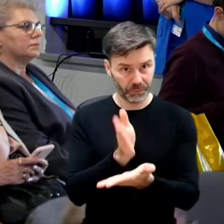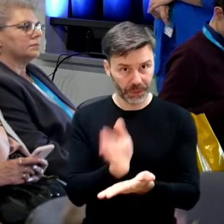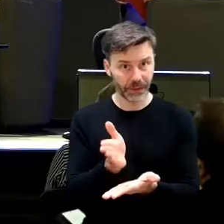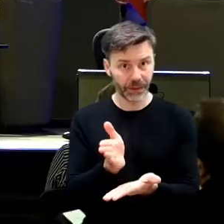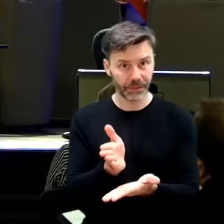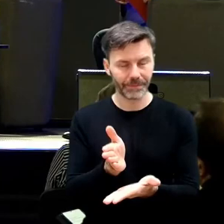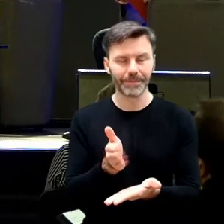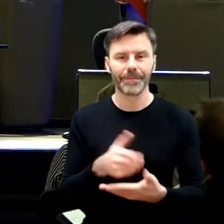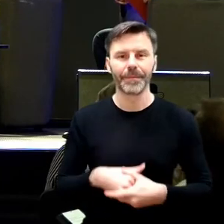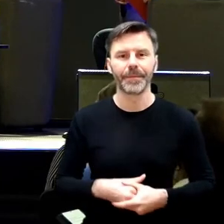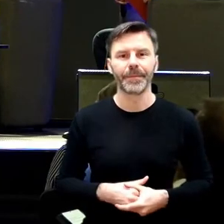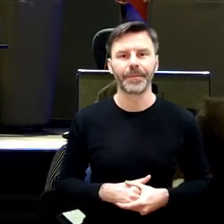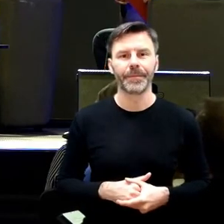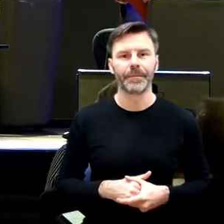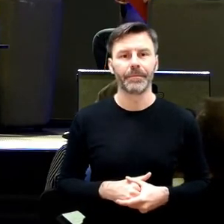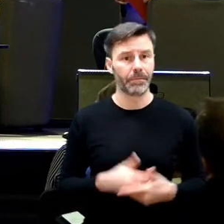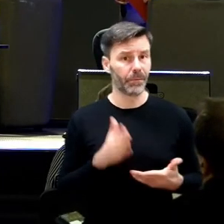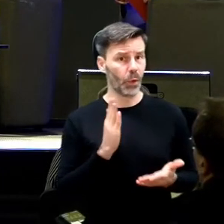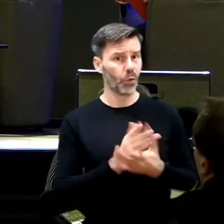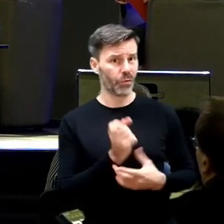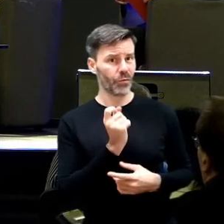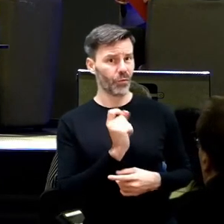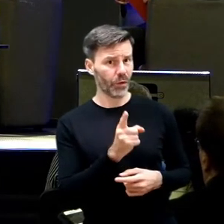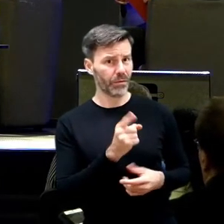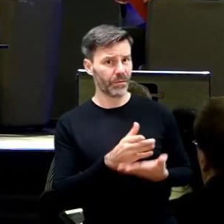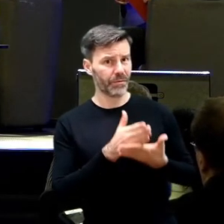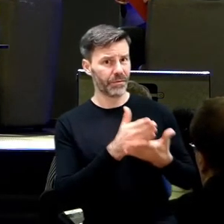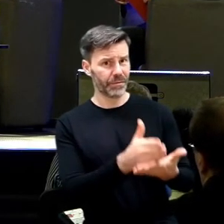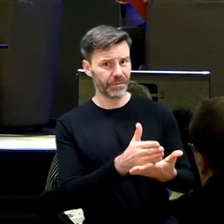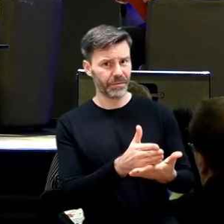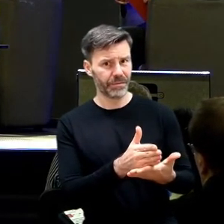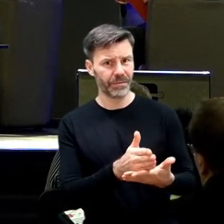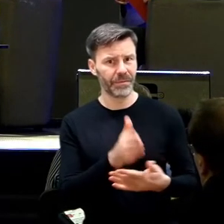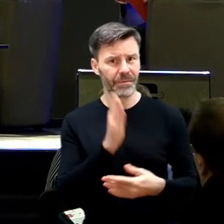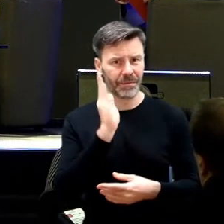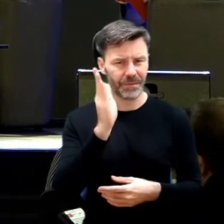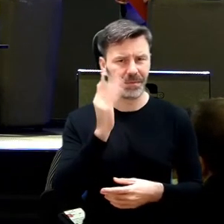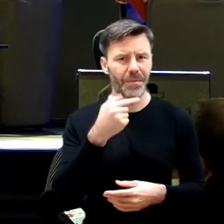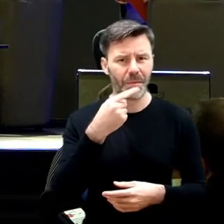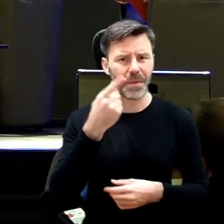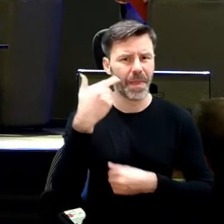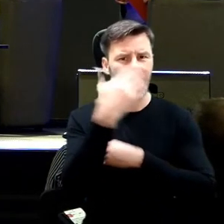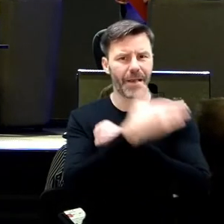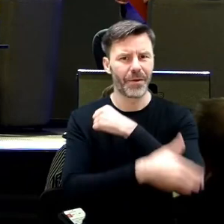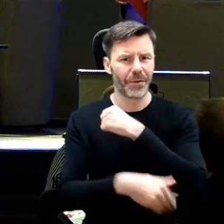To ono jest już, to ono jest, ale do tego dojdę na końcu mojej wypowiedzi.